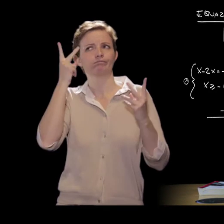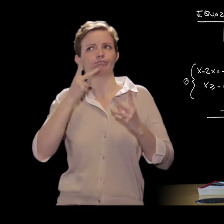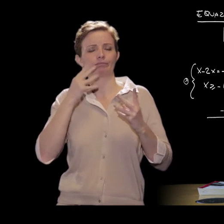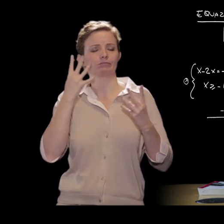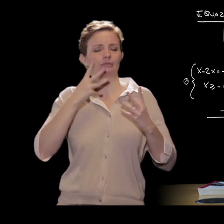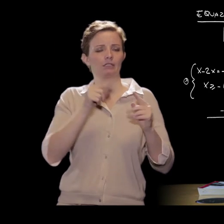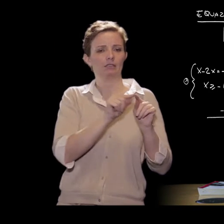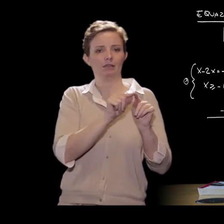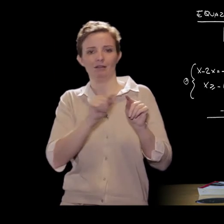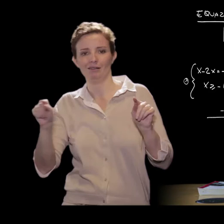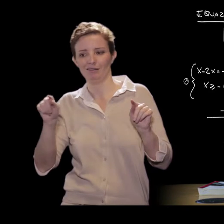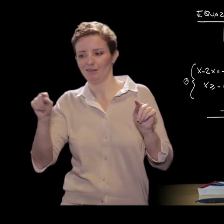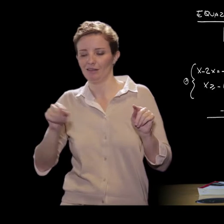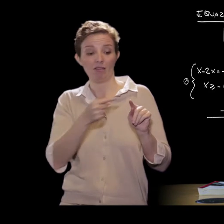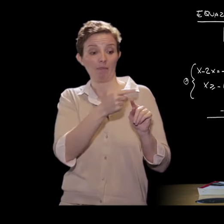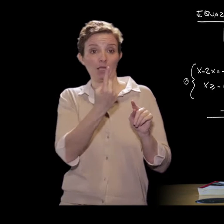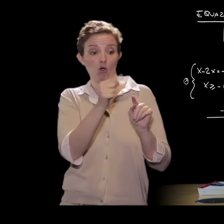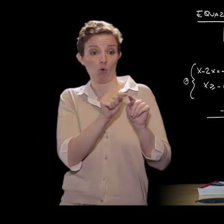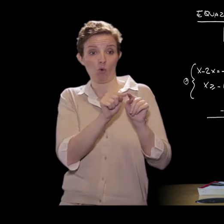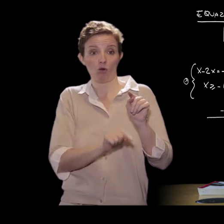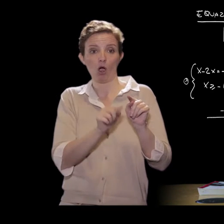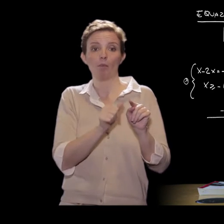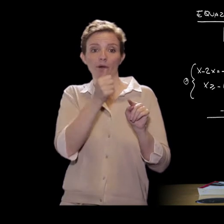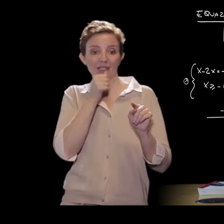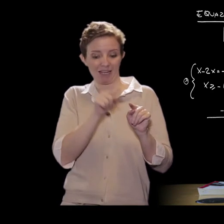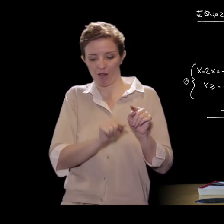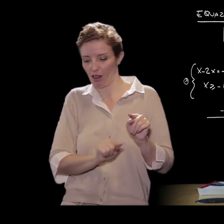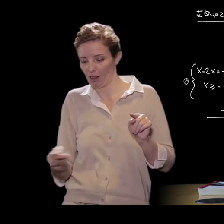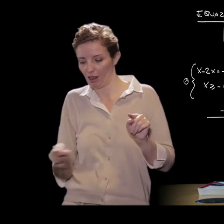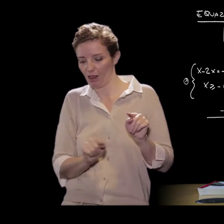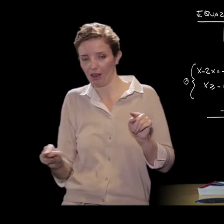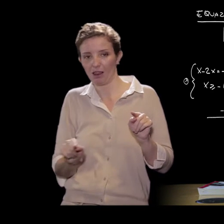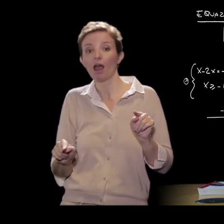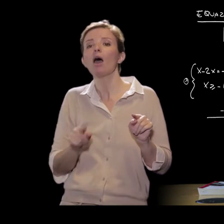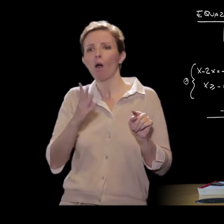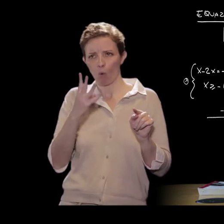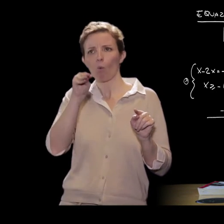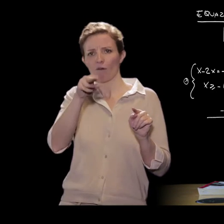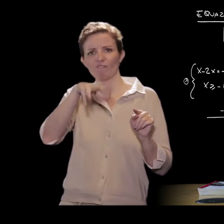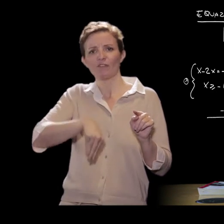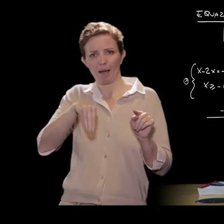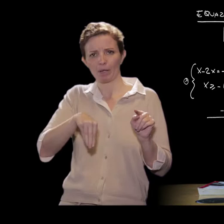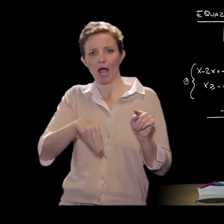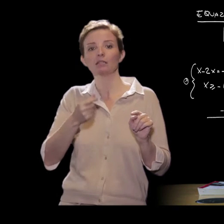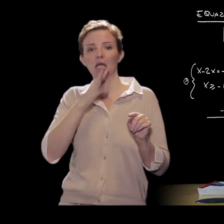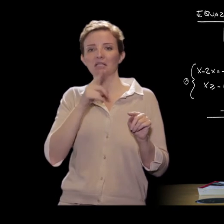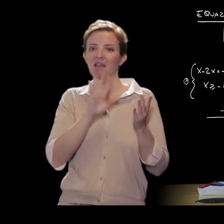dovremo studiare la prima disequazione in questa zona. 4 ricade in questa zona, quindi è un valore accettabile.